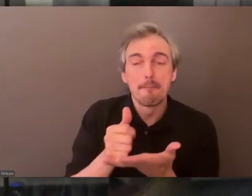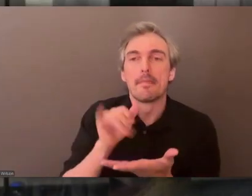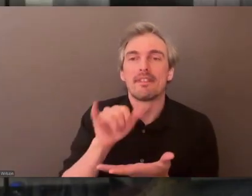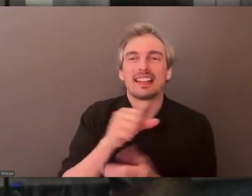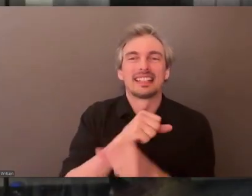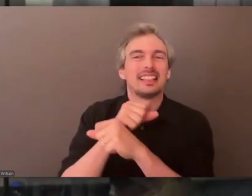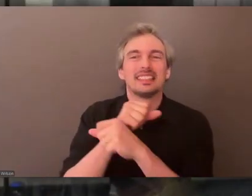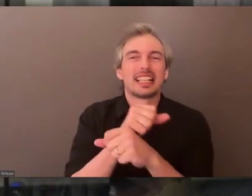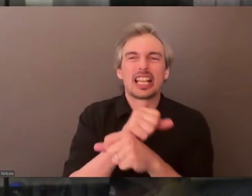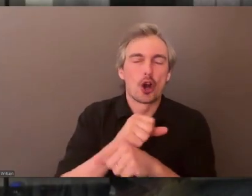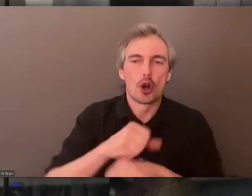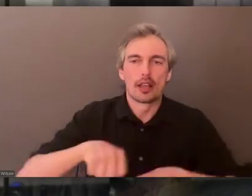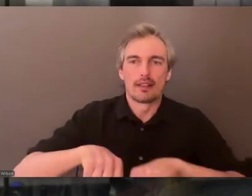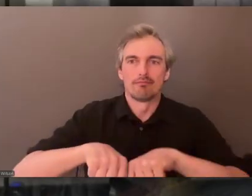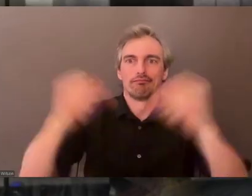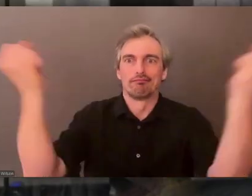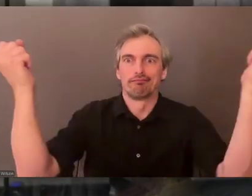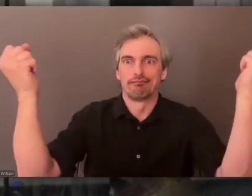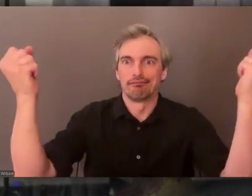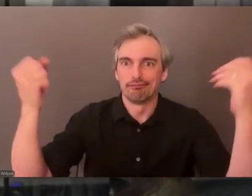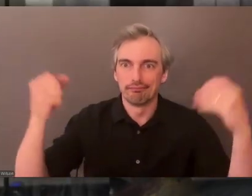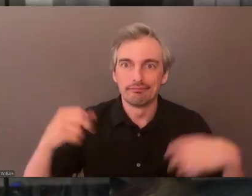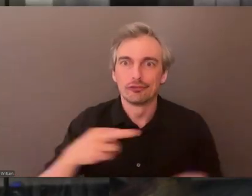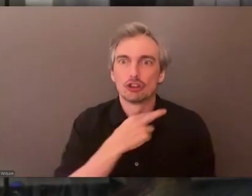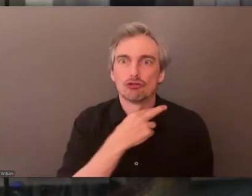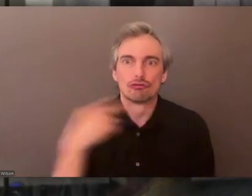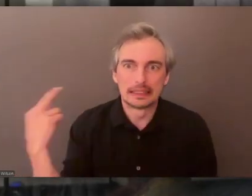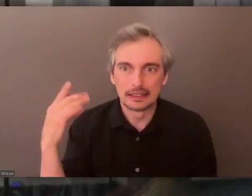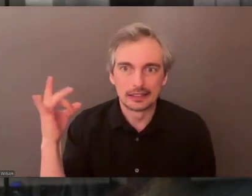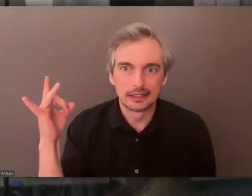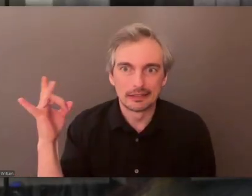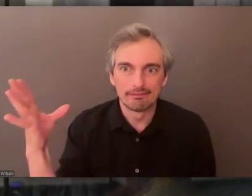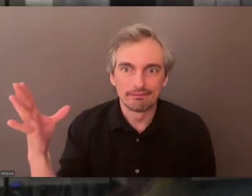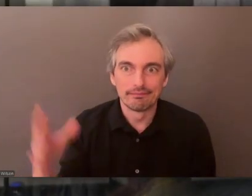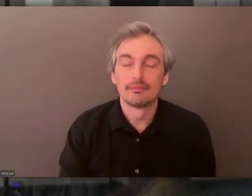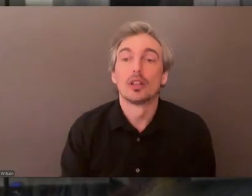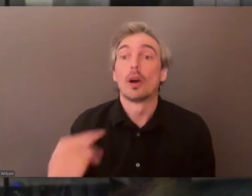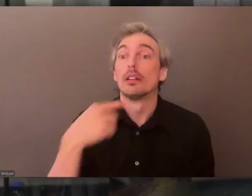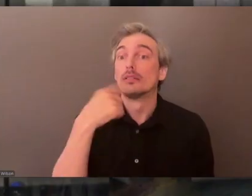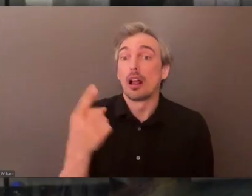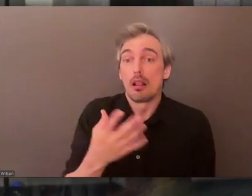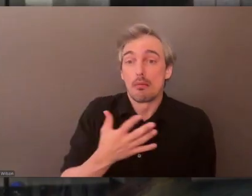だから、私がセキュリティチ ームに言うのは、彼に大きな感謝を伝えたいということです。